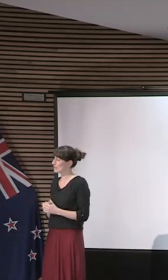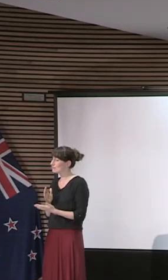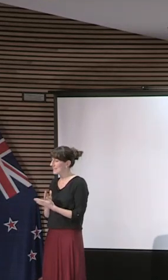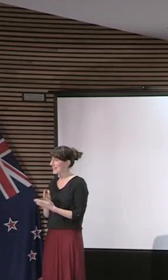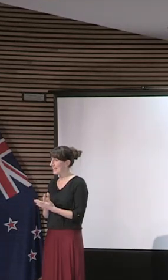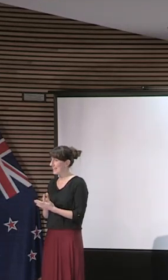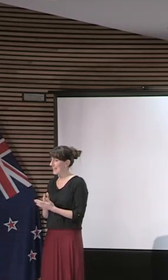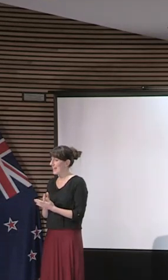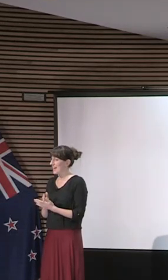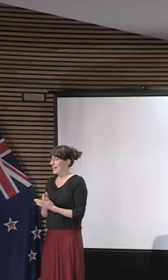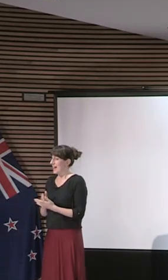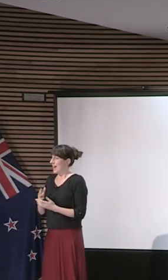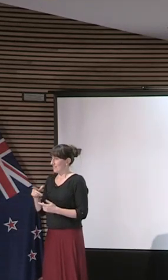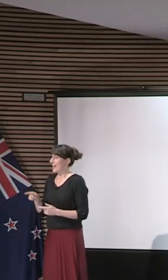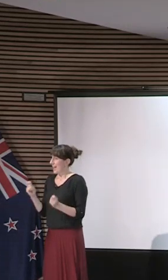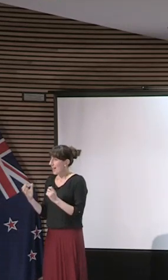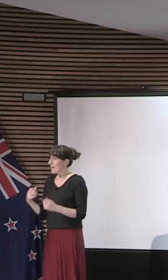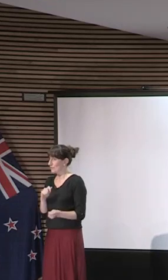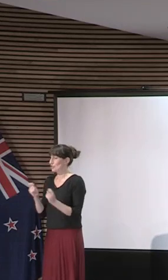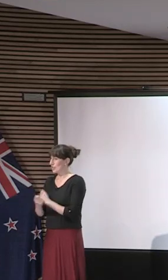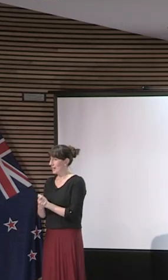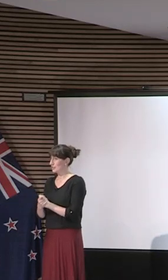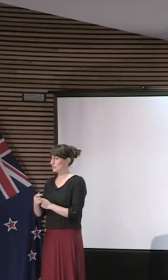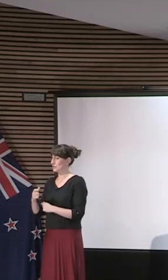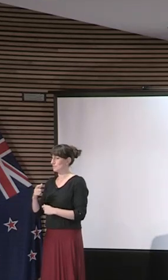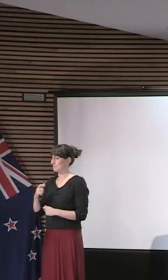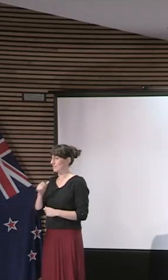tino mohio au kei te mahi nga pakihi whai take ki a raatau mahi i tenei ra hei whakarite kia taea e nga kaihoko e tatari